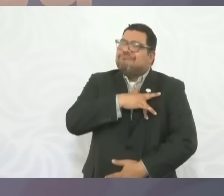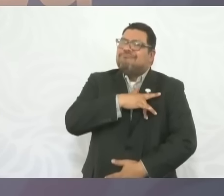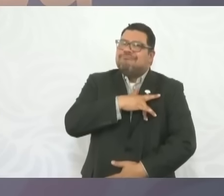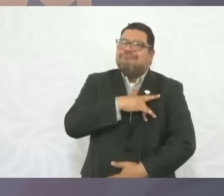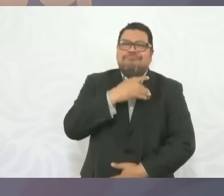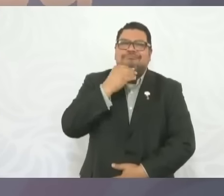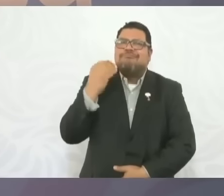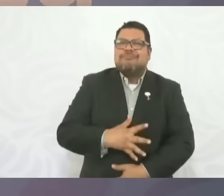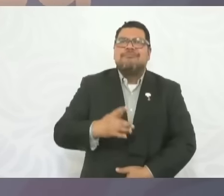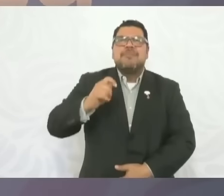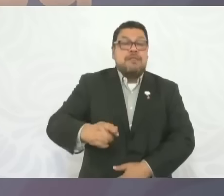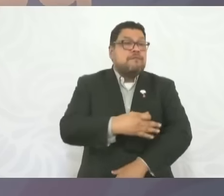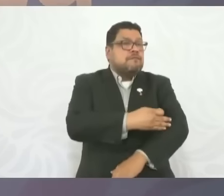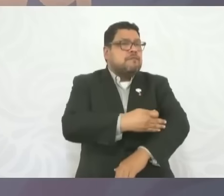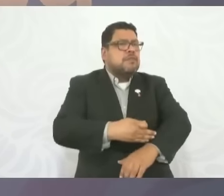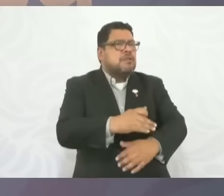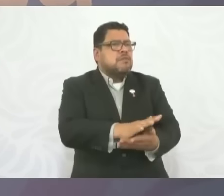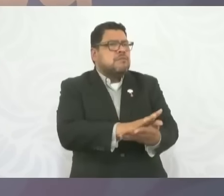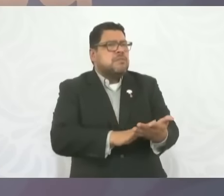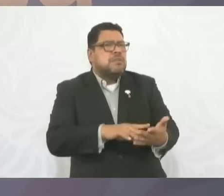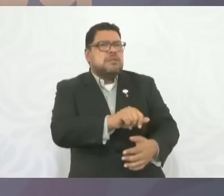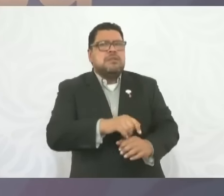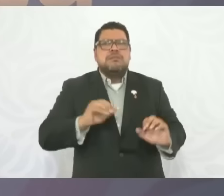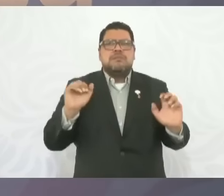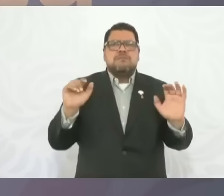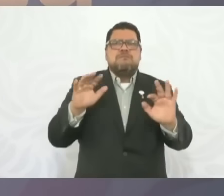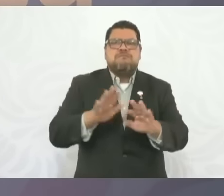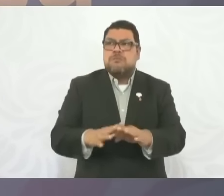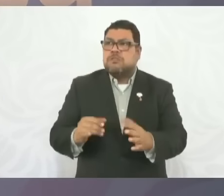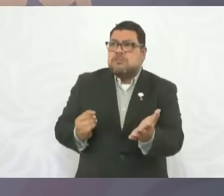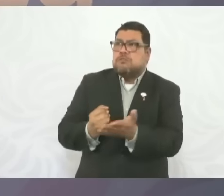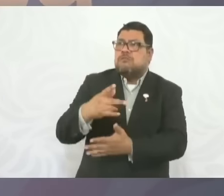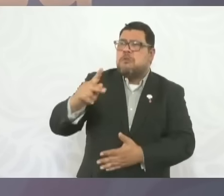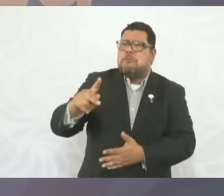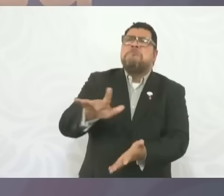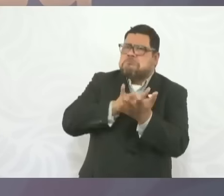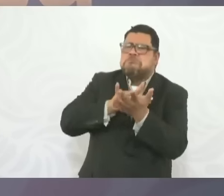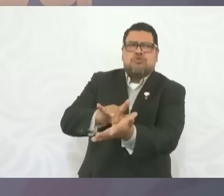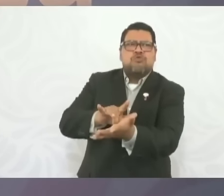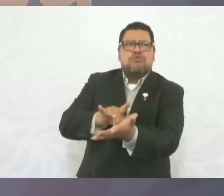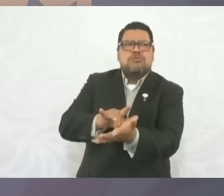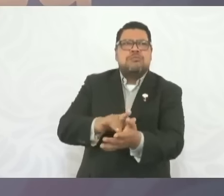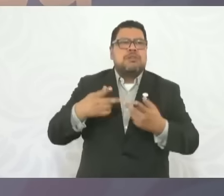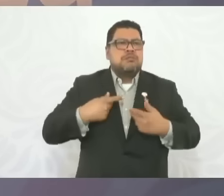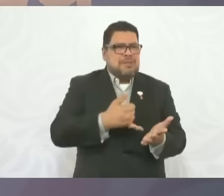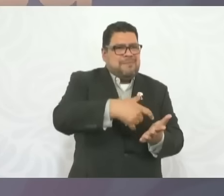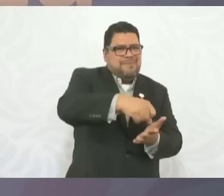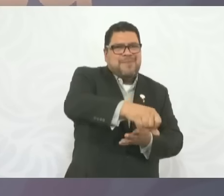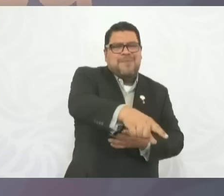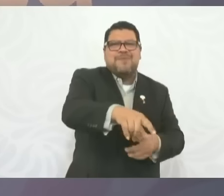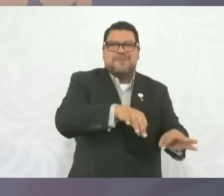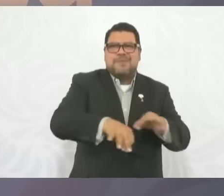Familias humildes acudieron a respaldar la decisión nacional. Campesinos llevaron gallinas,